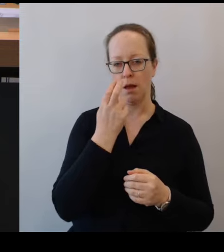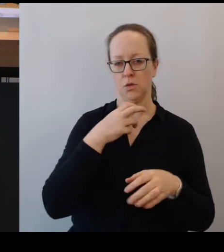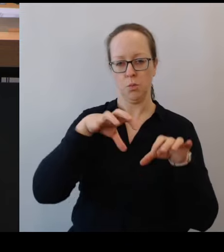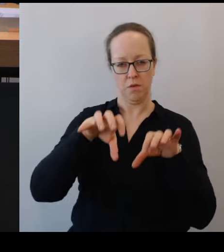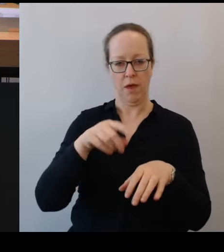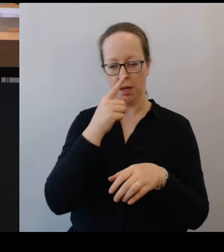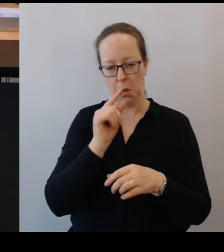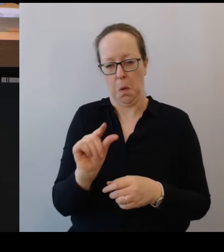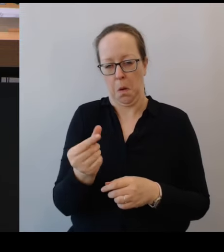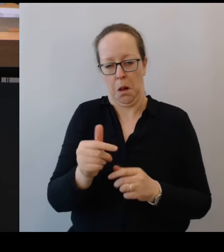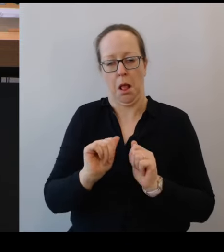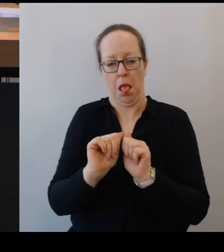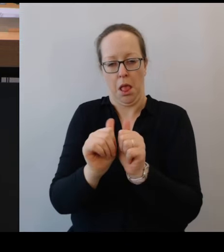gesagt auf die Diskussion im Ausschuss. (Beifall)